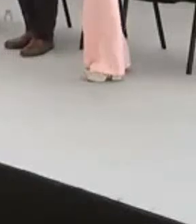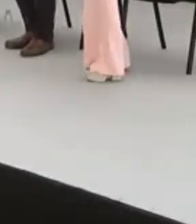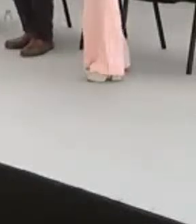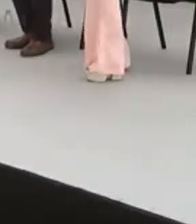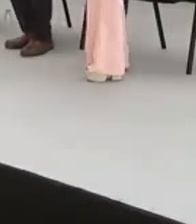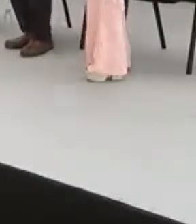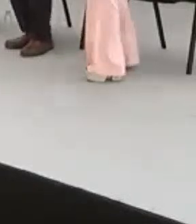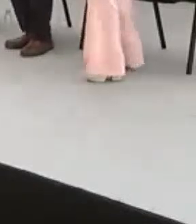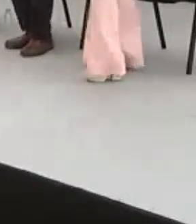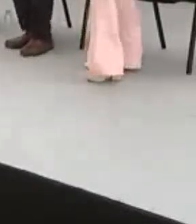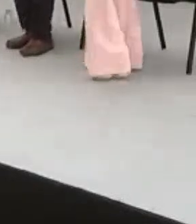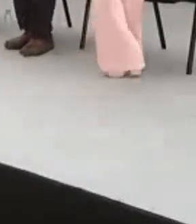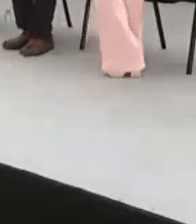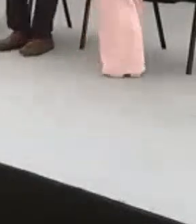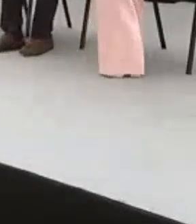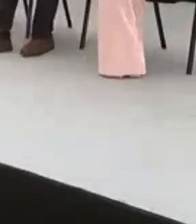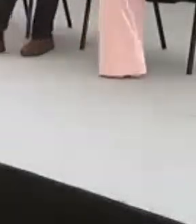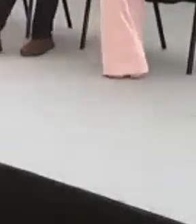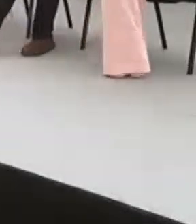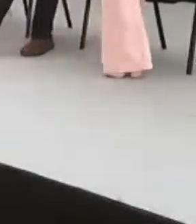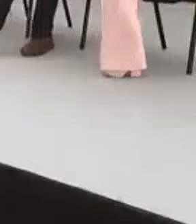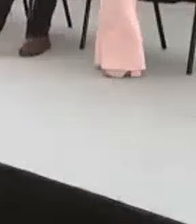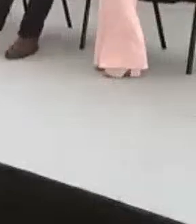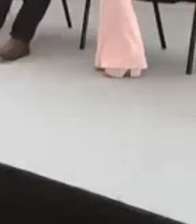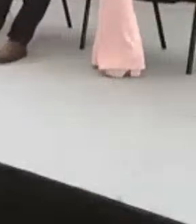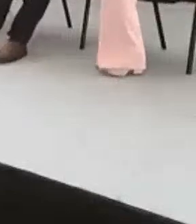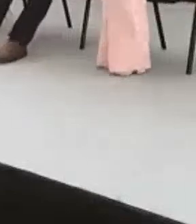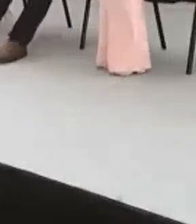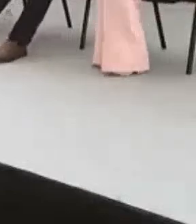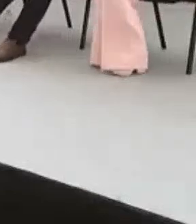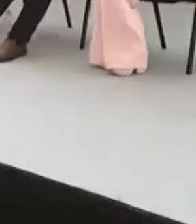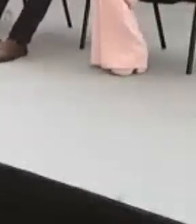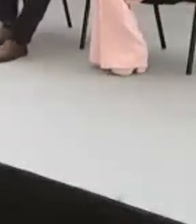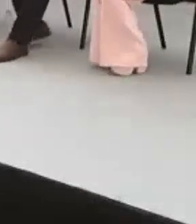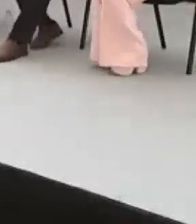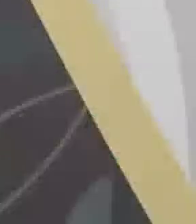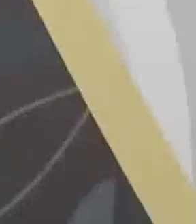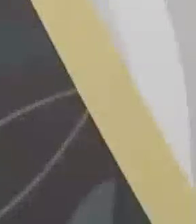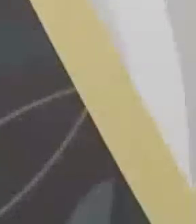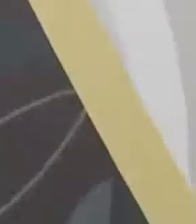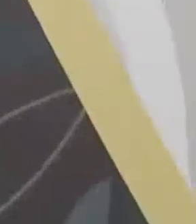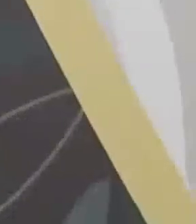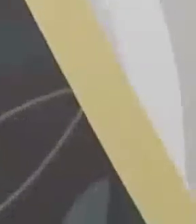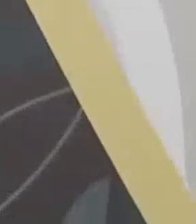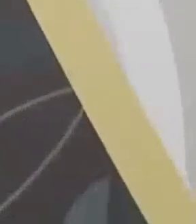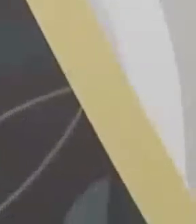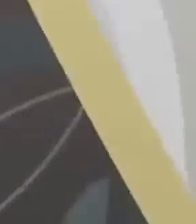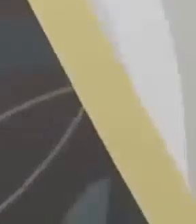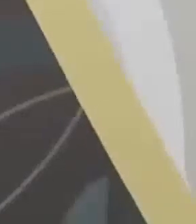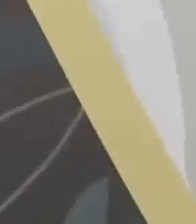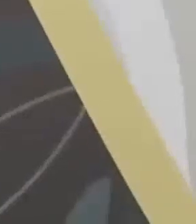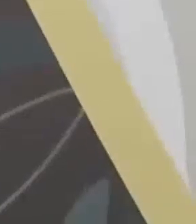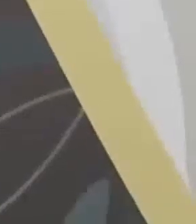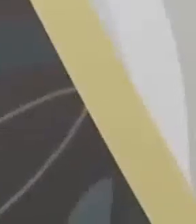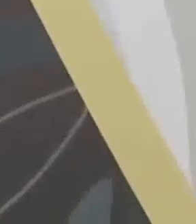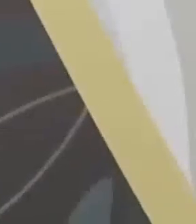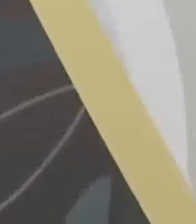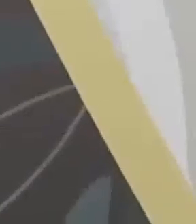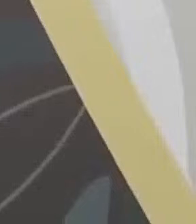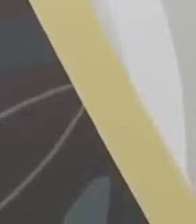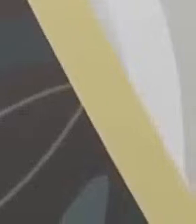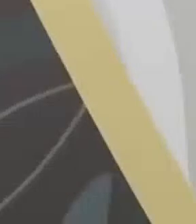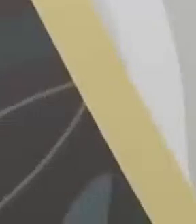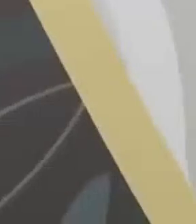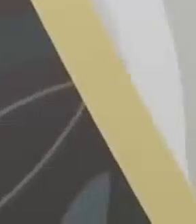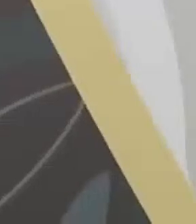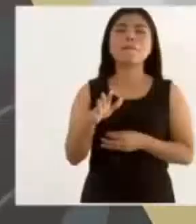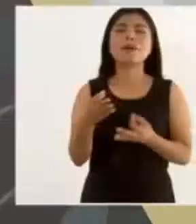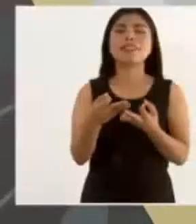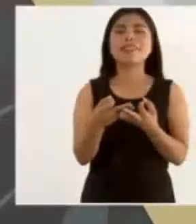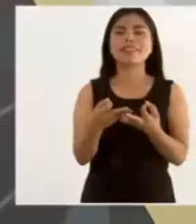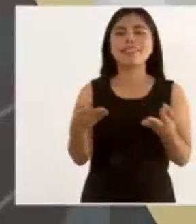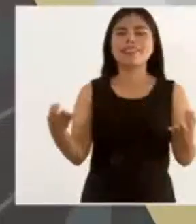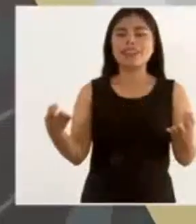Gracias. Me da mucho gusto estar con ustedes en la tierra y el agua del mejor presidente de México,